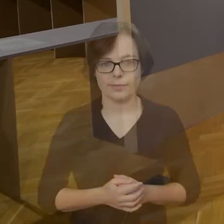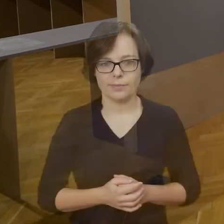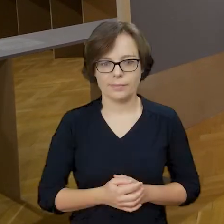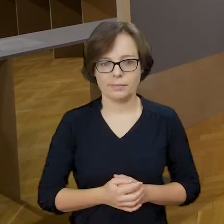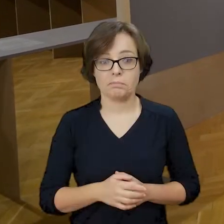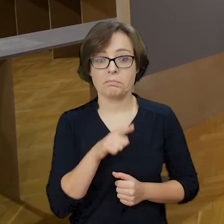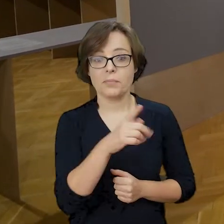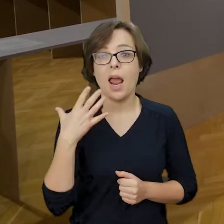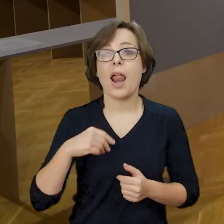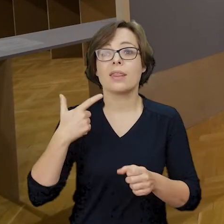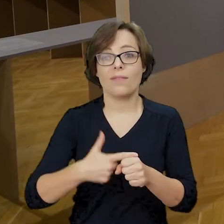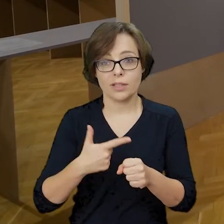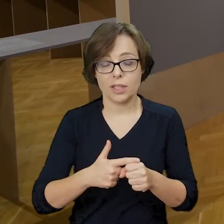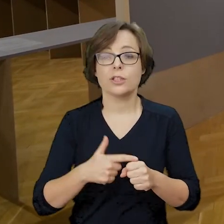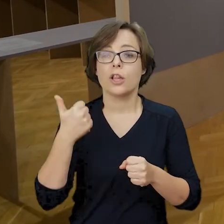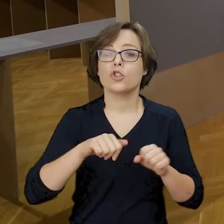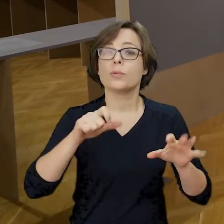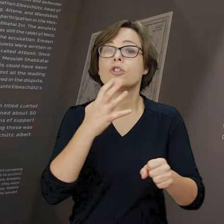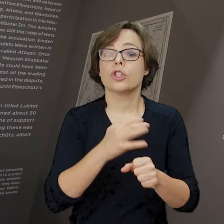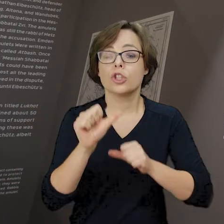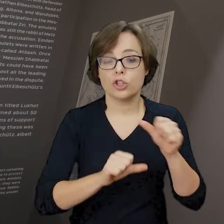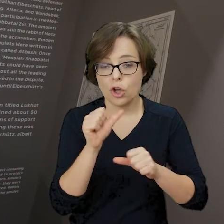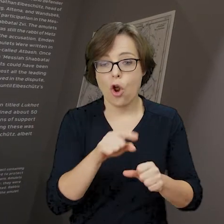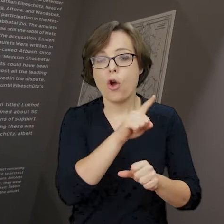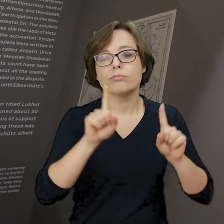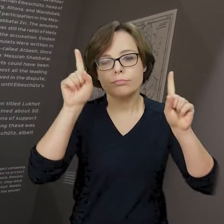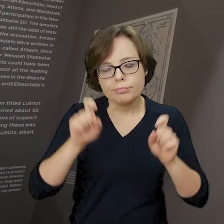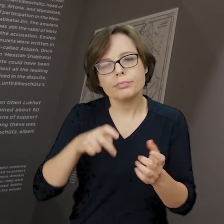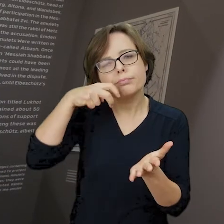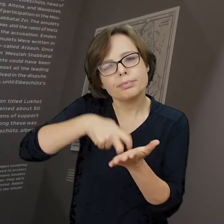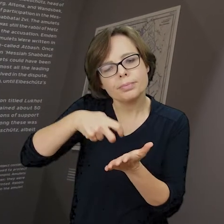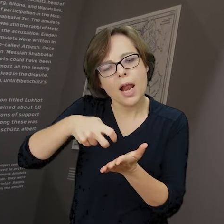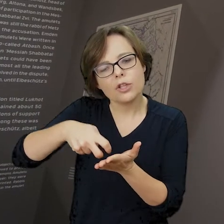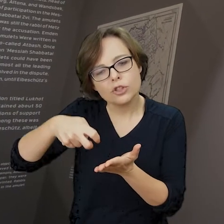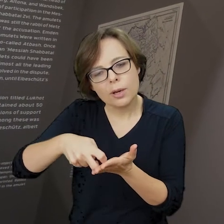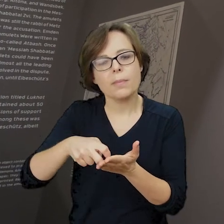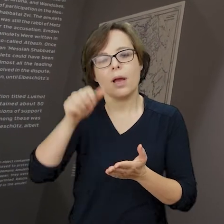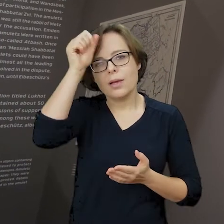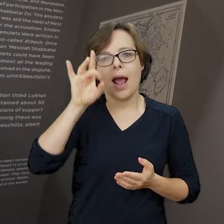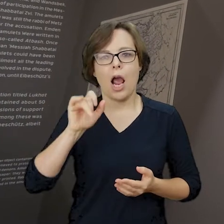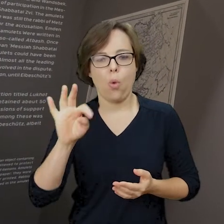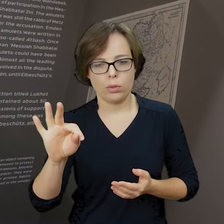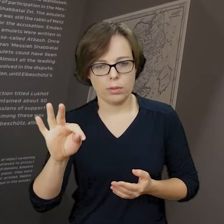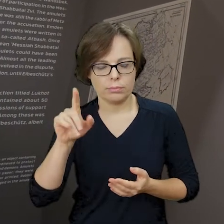Jako dwudziestolatek, w 1740 roku, Gaon wyrusza na pokutną, ascetyczną pielgrzymkę galut (z hebrajskiego wygnianie),